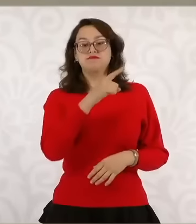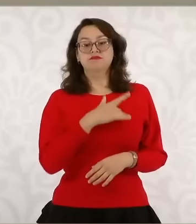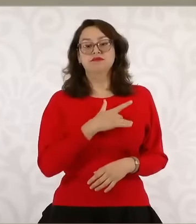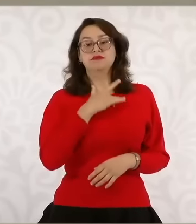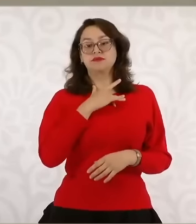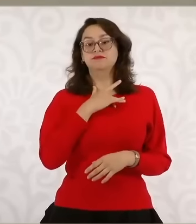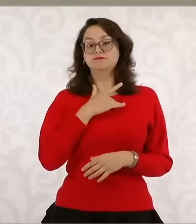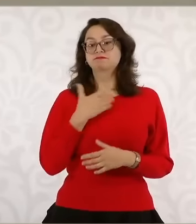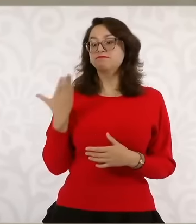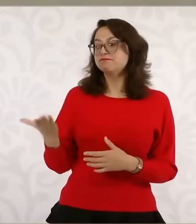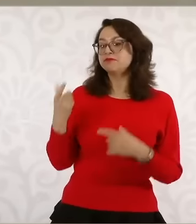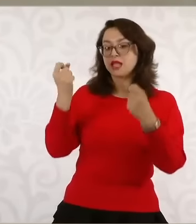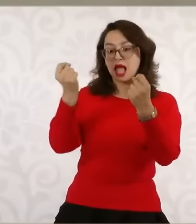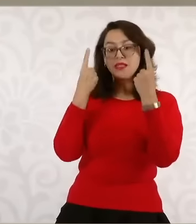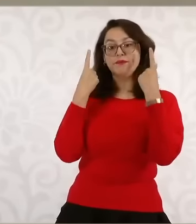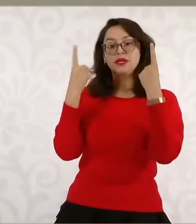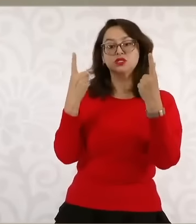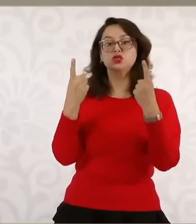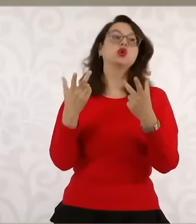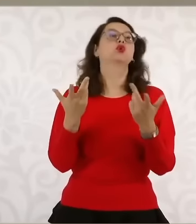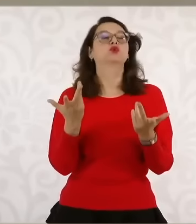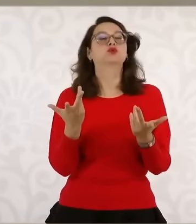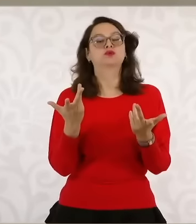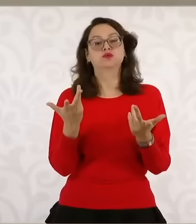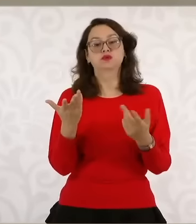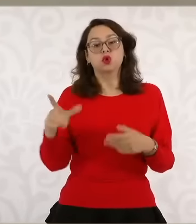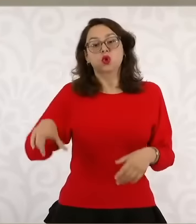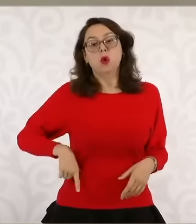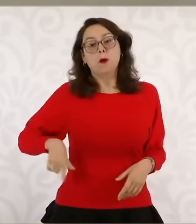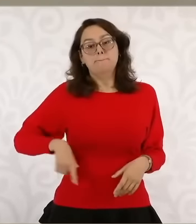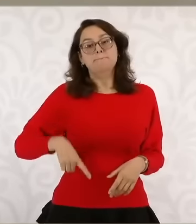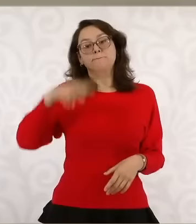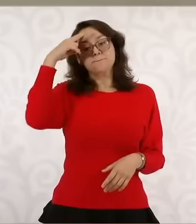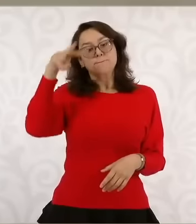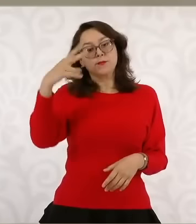el de usted en redes sociales, preguntarles si el gobierno mexicano, si usted o su gobierno estaría